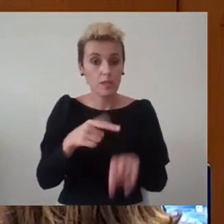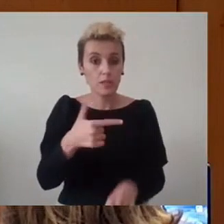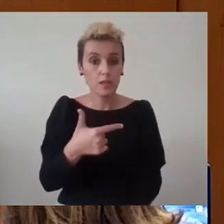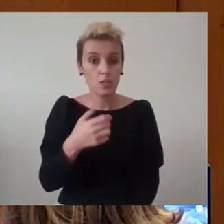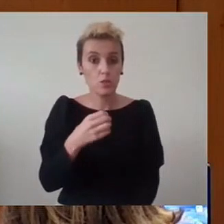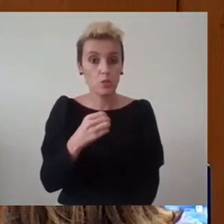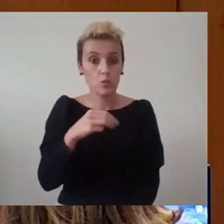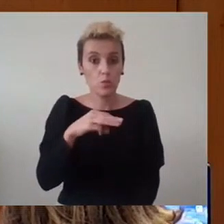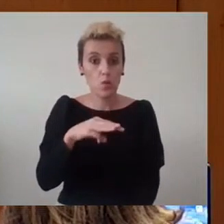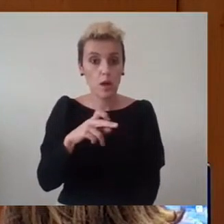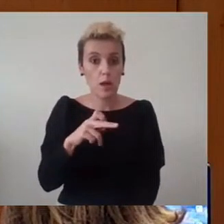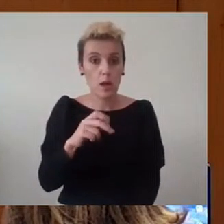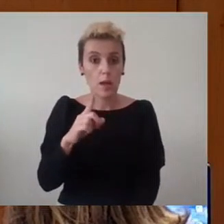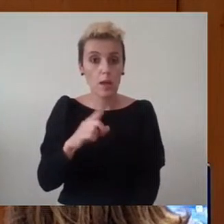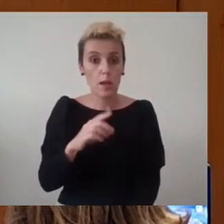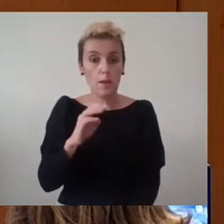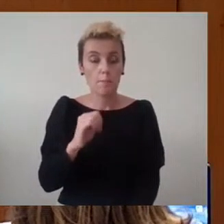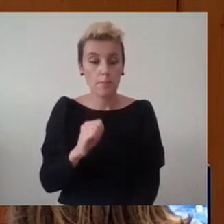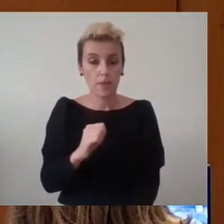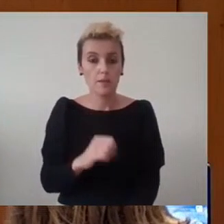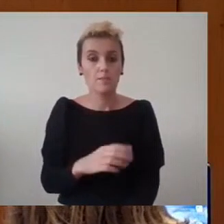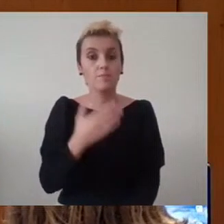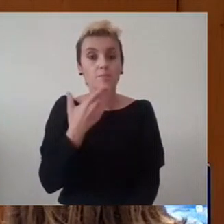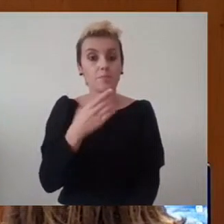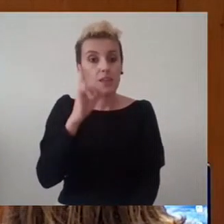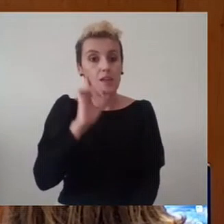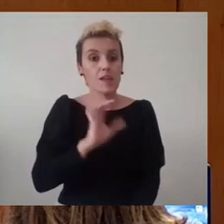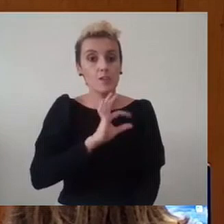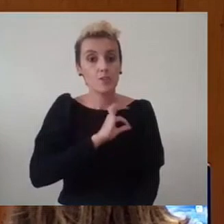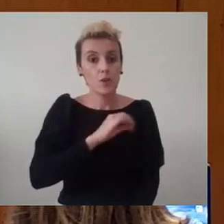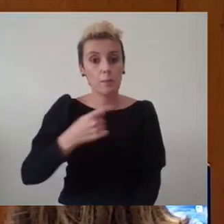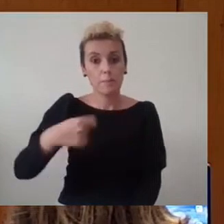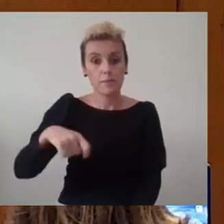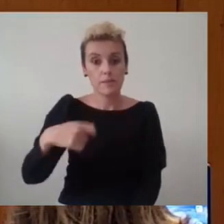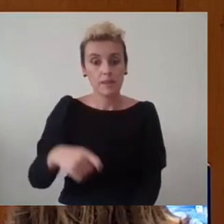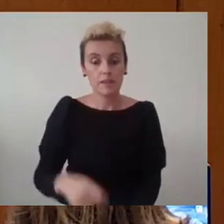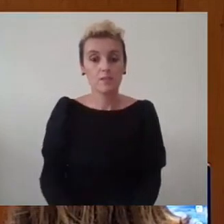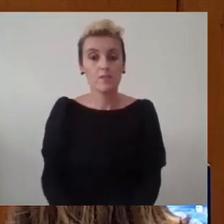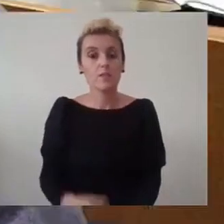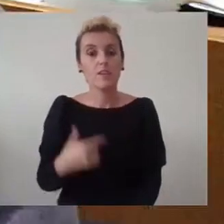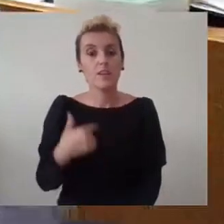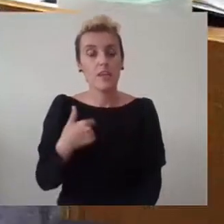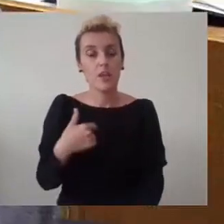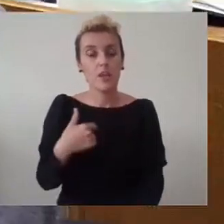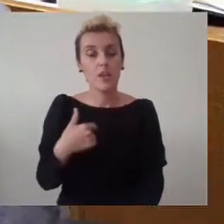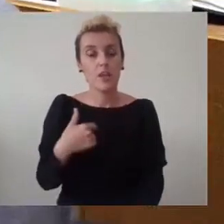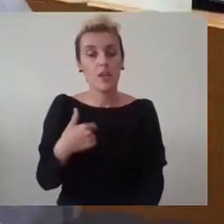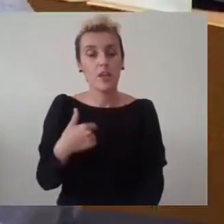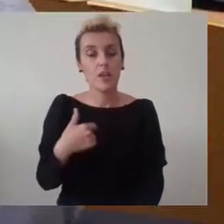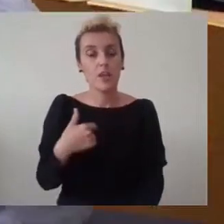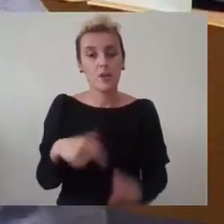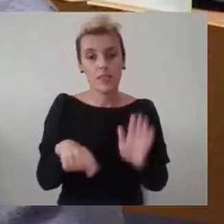Muito obrigado Senhora, muito obrigado Senhora Presidente. Eu de facto tenho muitos defeitos, como o senhor Deputado